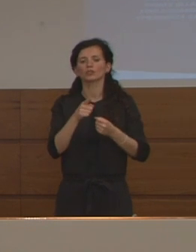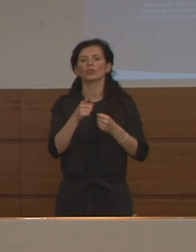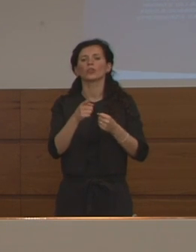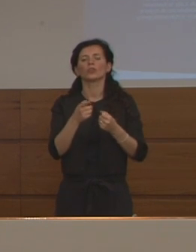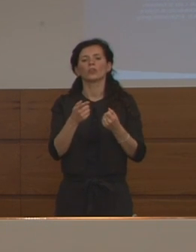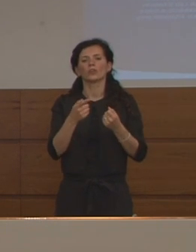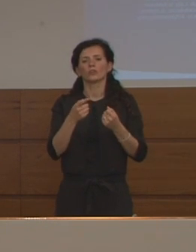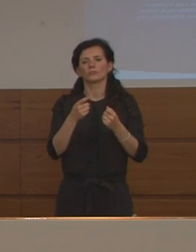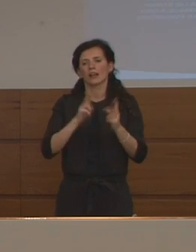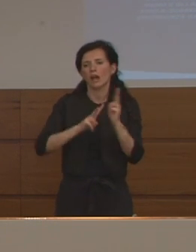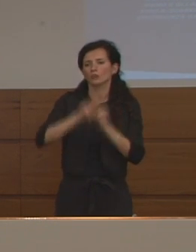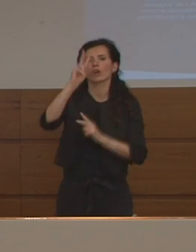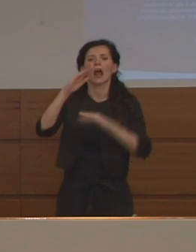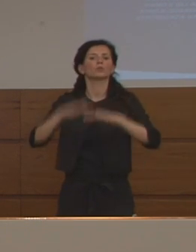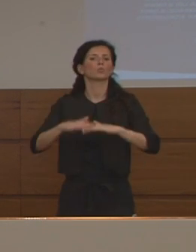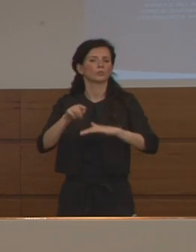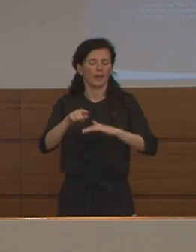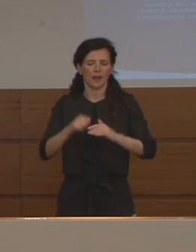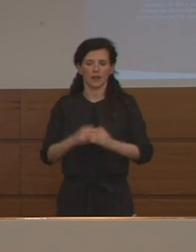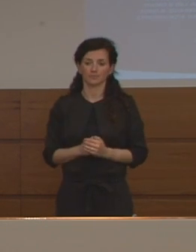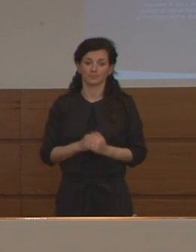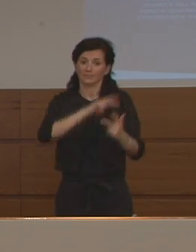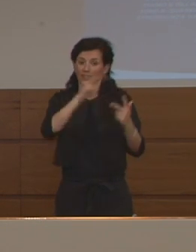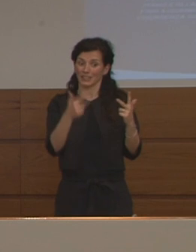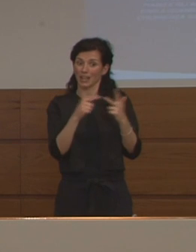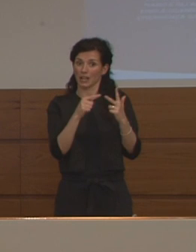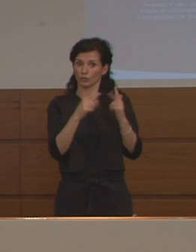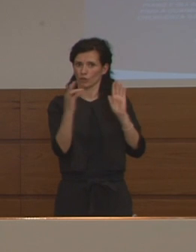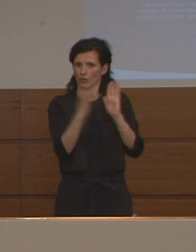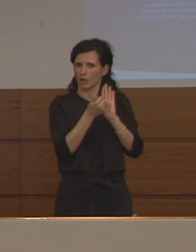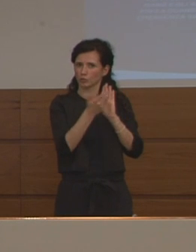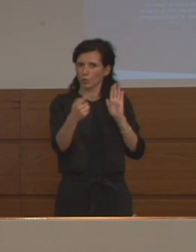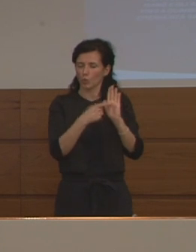Terzo punto, nota sempre triste, ovviamente ancora più triste nei giorni